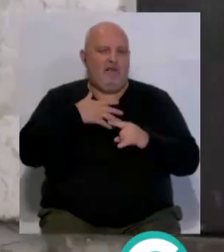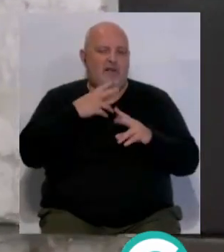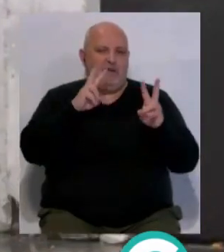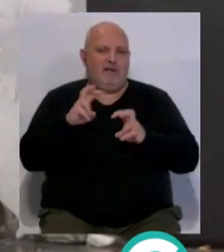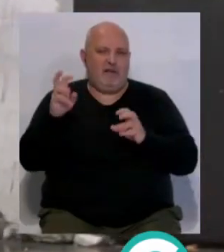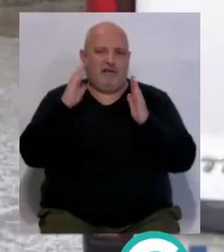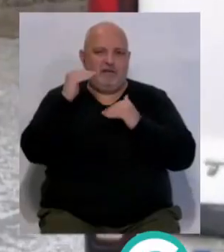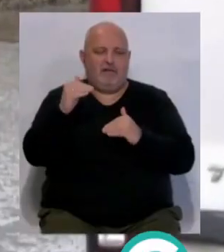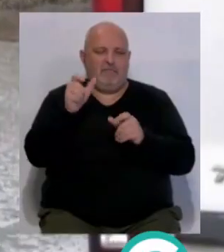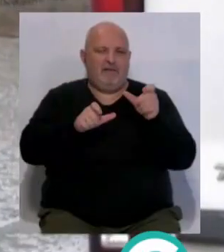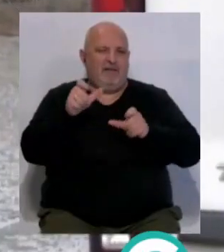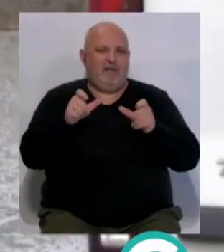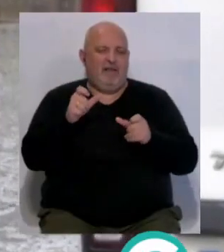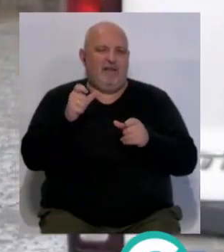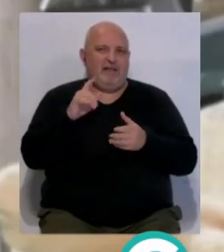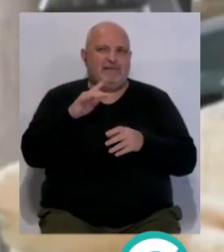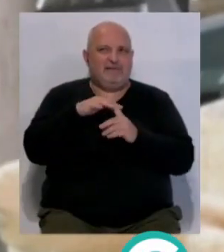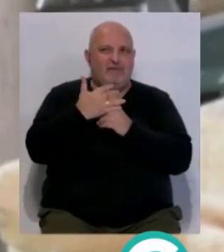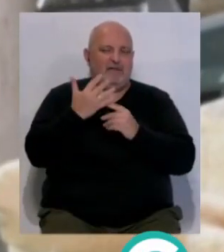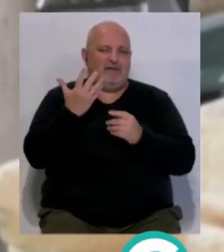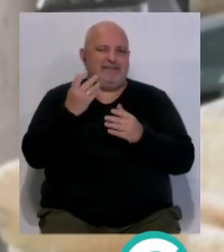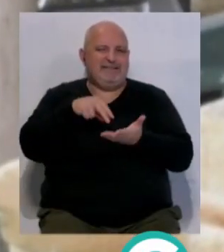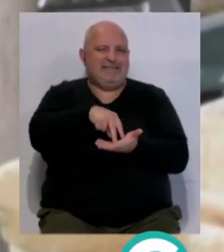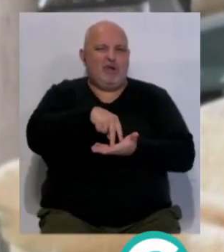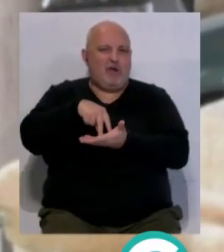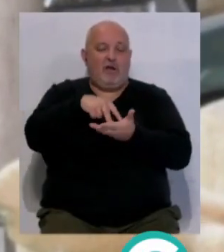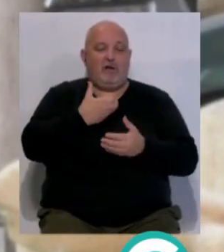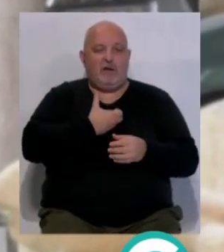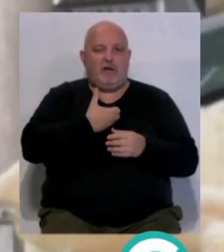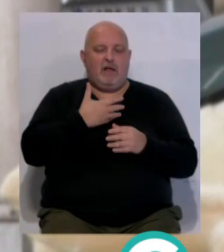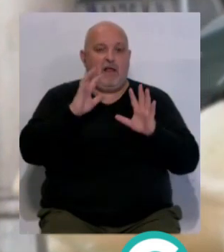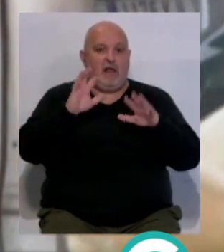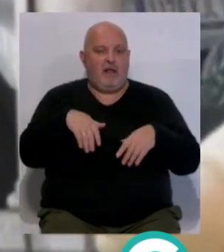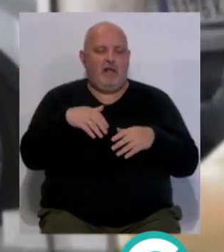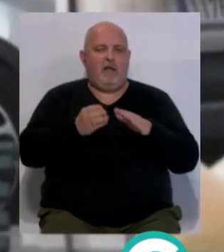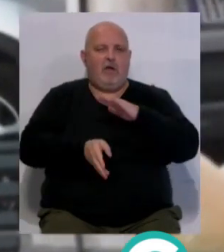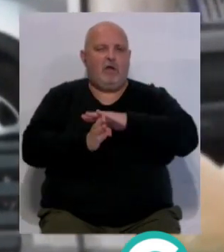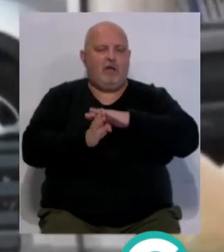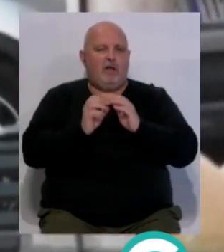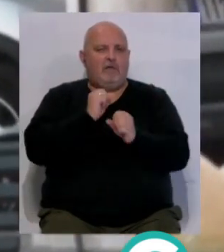atención a las personas en situación de sin hogar el ayuntamiento de Cádiz continúa trabajando en